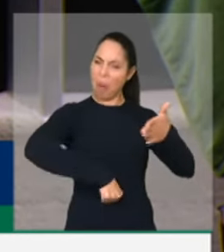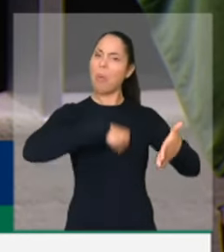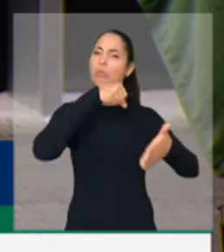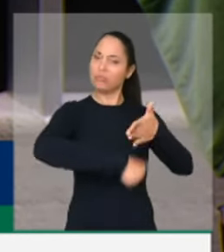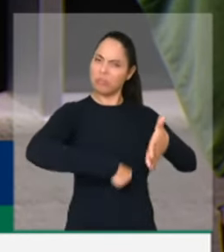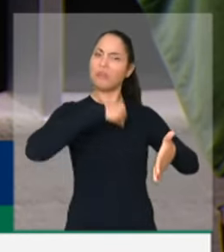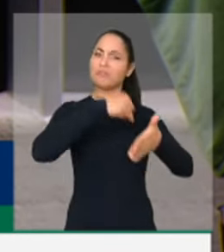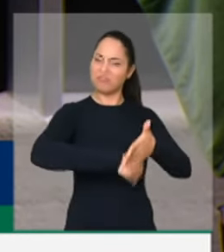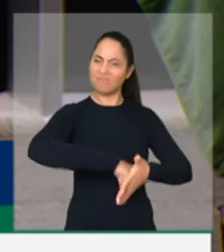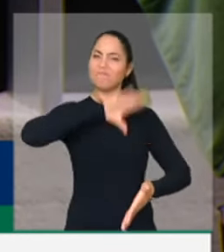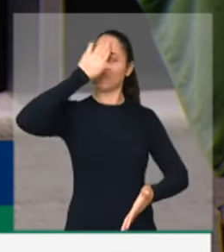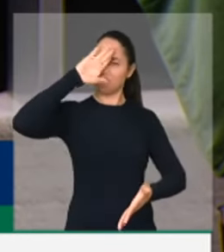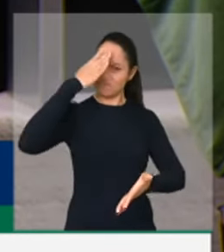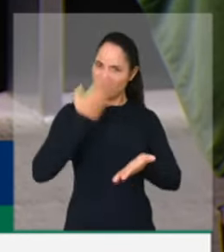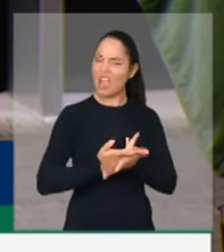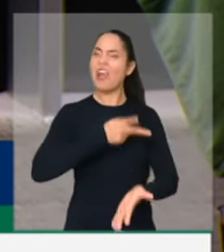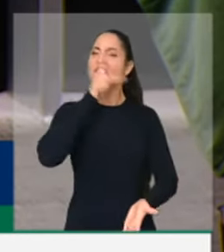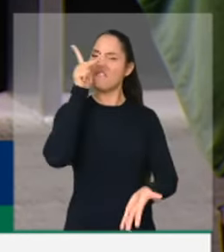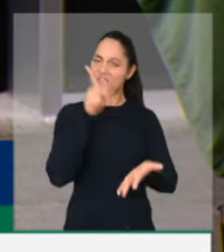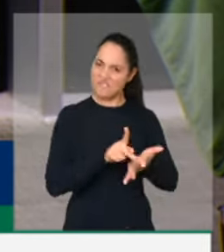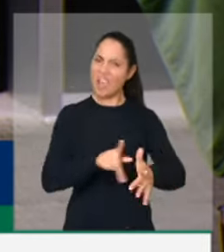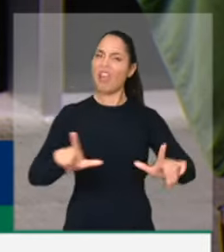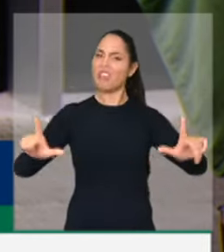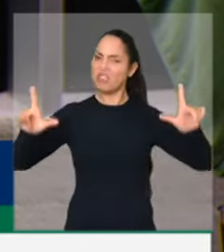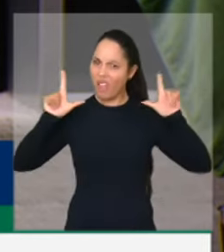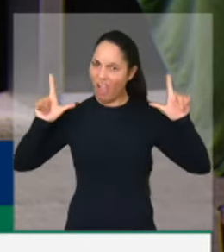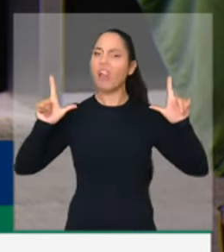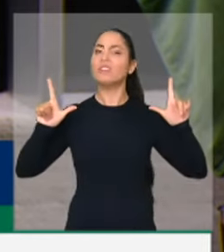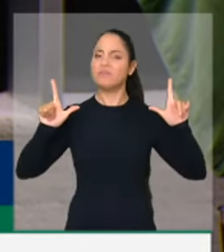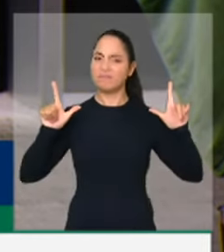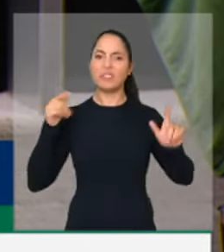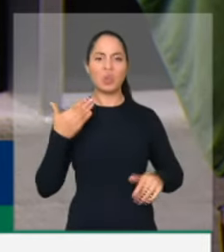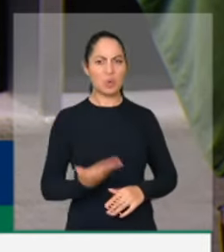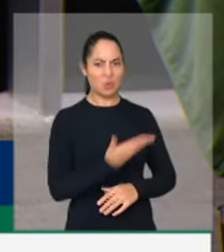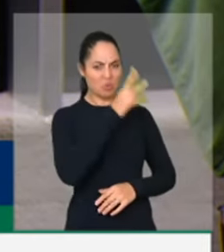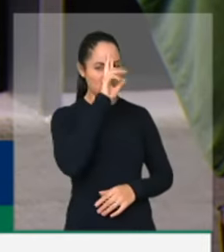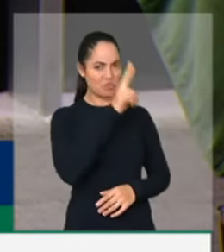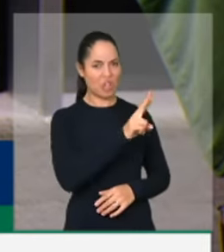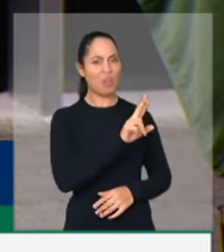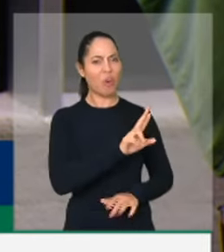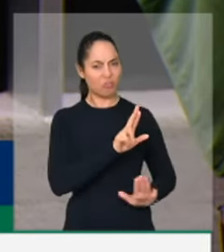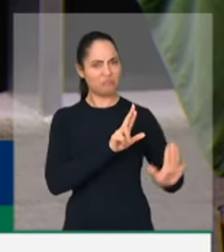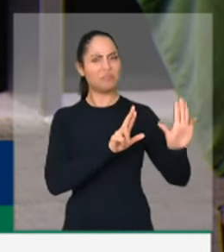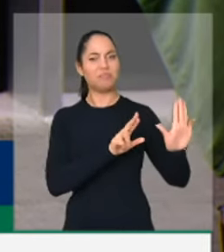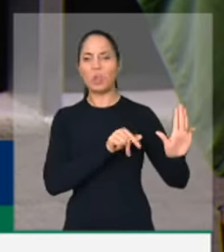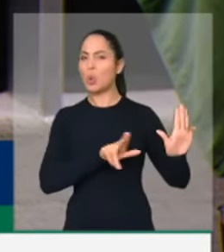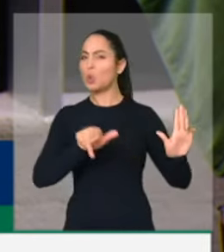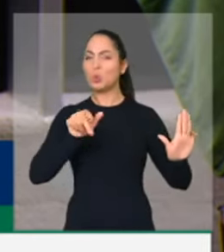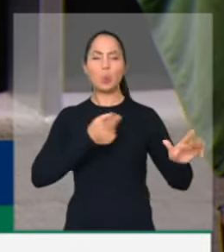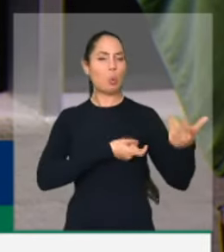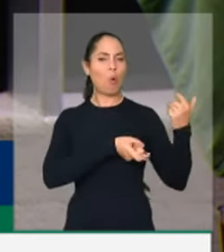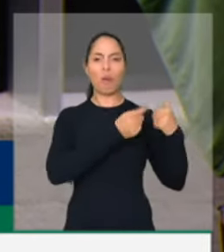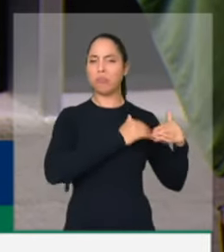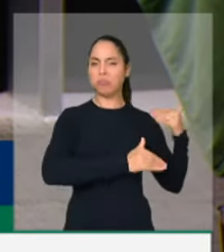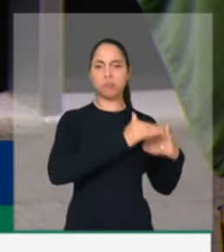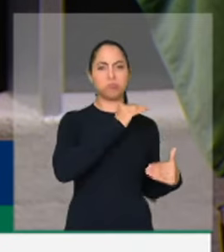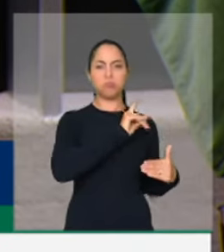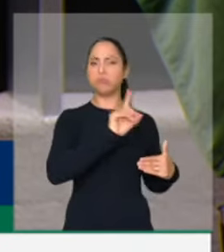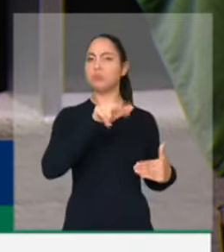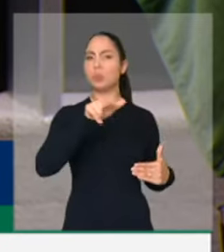SENHOR EM NENHUM MOMENTO RECUOU. E MESMO QUANDO A DEFESA LHE OFERECIA PARA MINORAR O SEU SOFRIMENTO EM RELAÇÃO É PENA, SEJA A